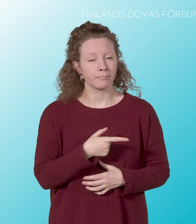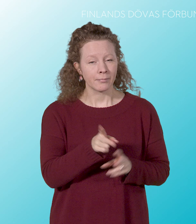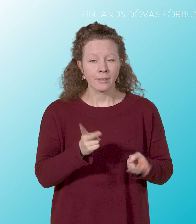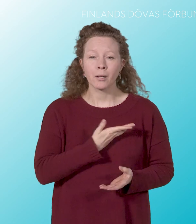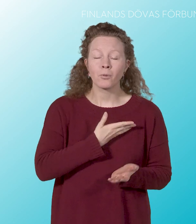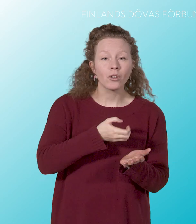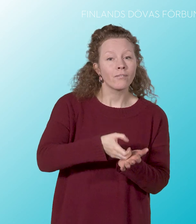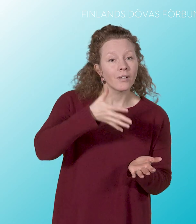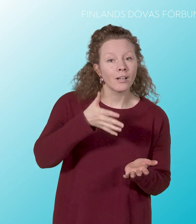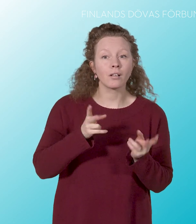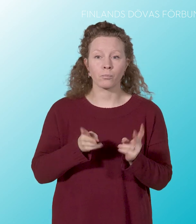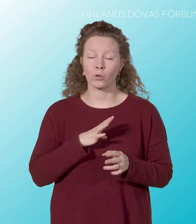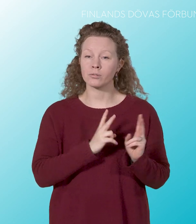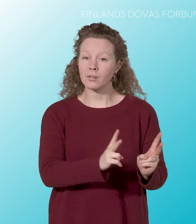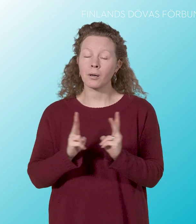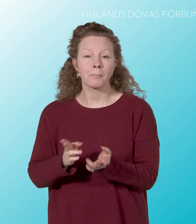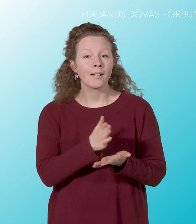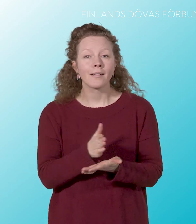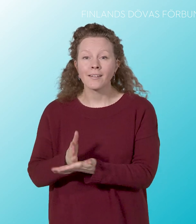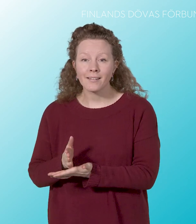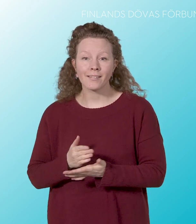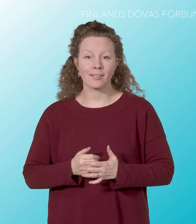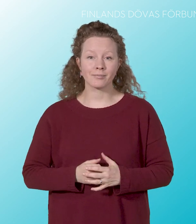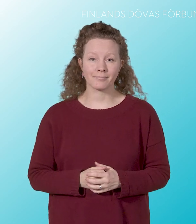och är lika mycket värda och har samma rättigheter.